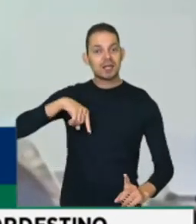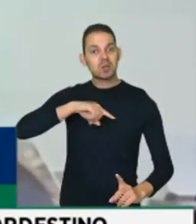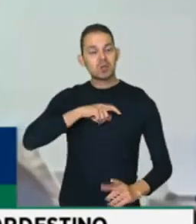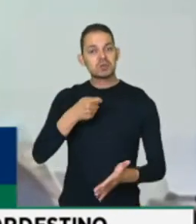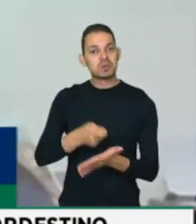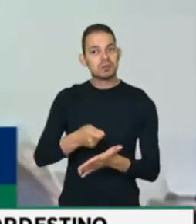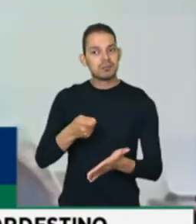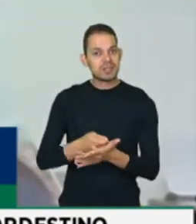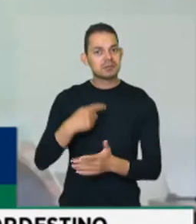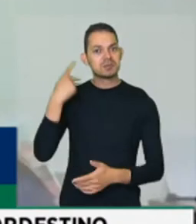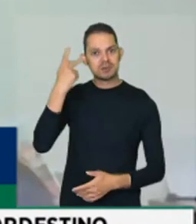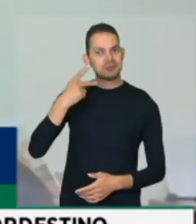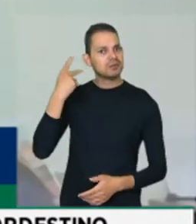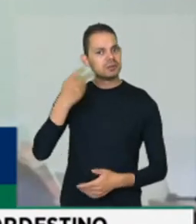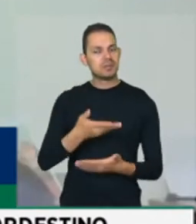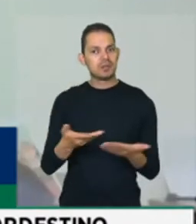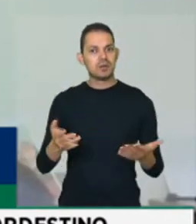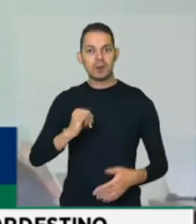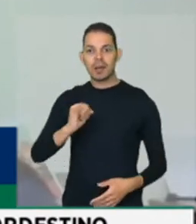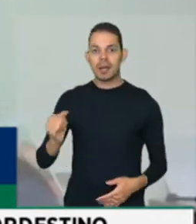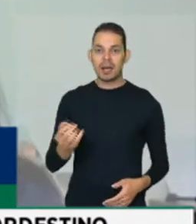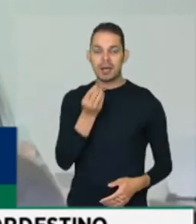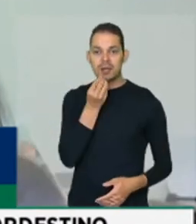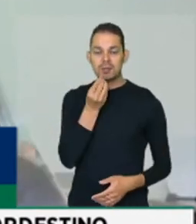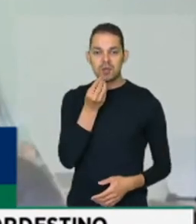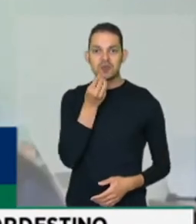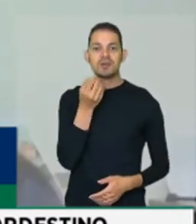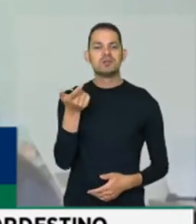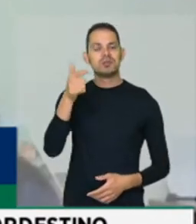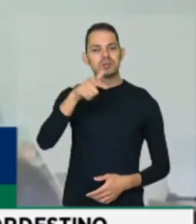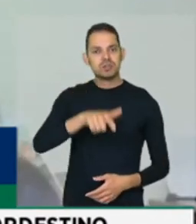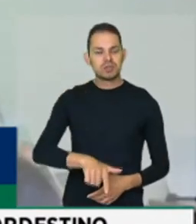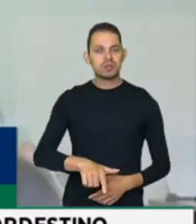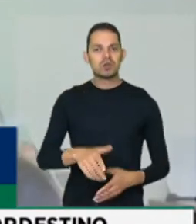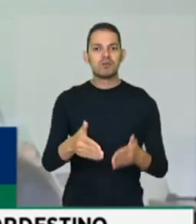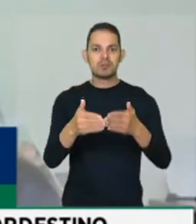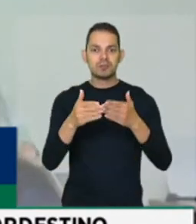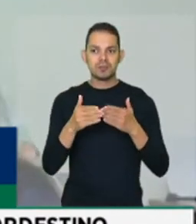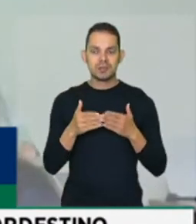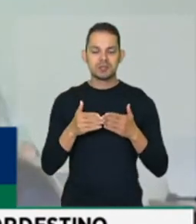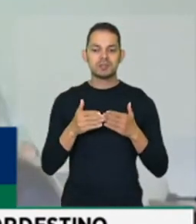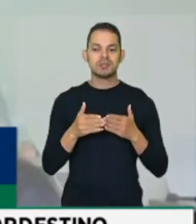A SOCIEDADE BRASILEIRA É O NOSSO PAPEL COMO PARLAMENTAR. EU APROVEITO SENHOR PRESIDENTE, PARA NOVAMENTE REQUERER O MEU TEMPO DE FALA DE LÍDER PELA REDE